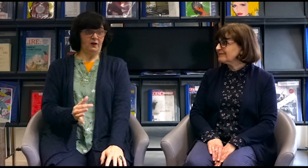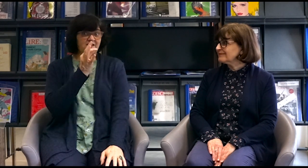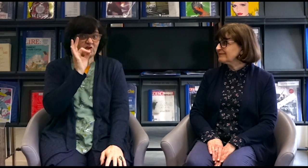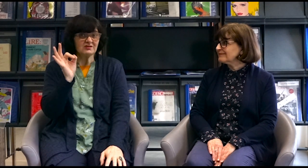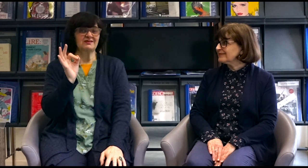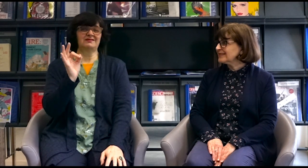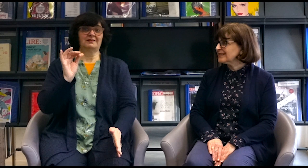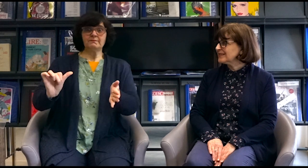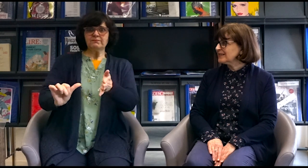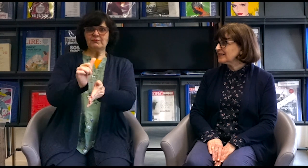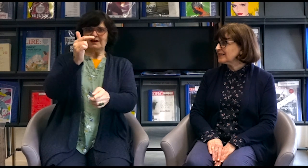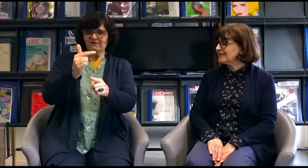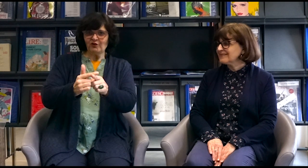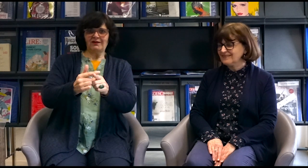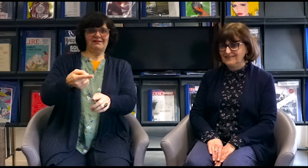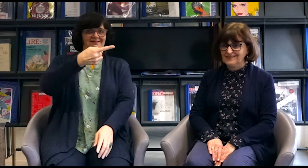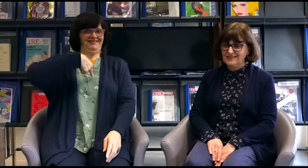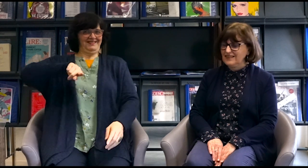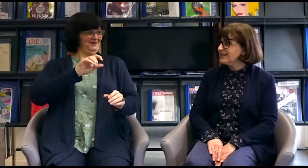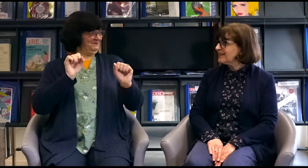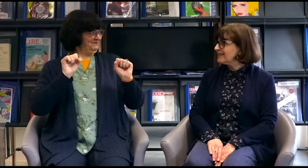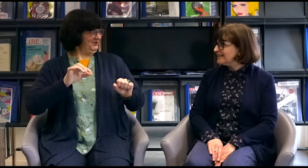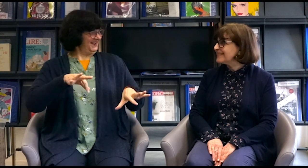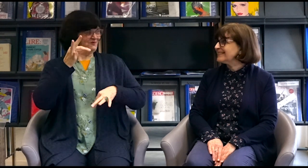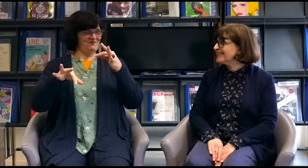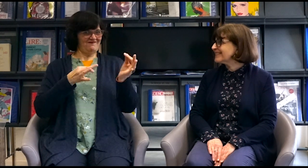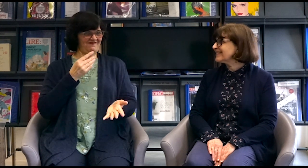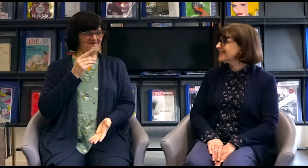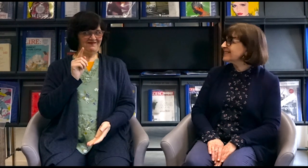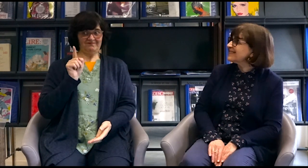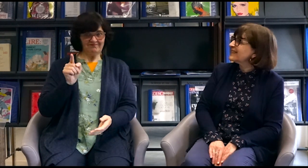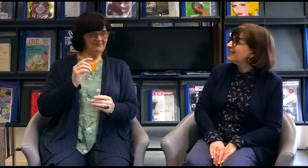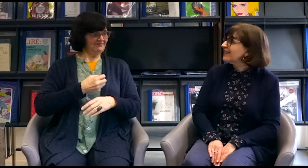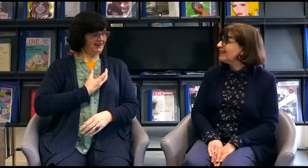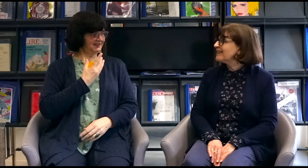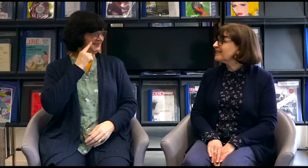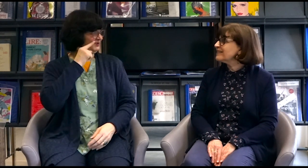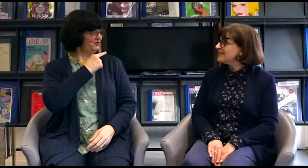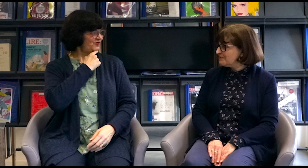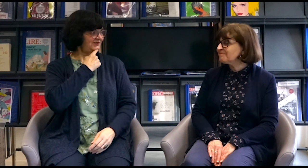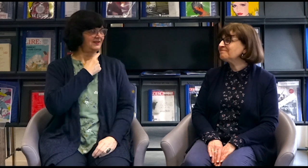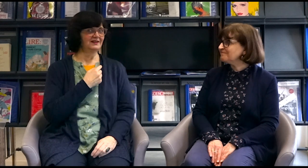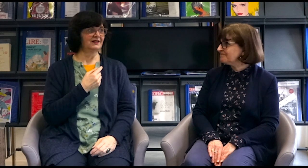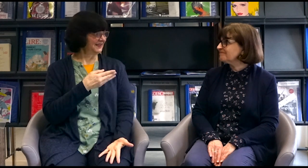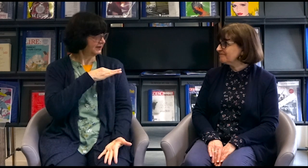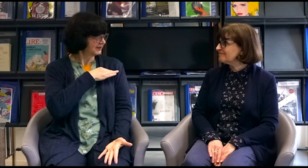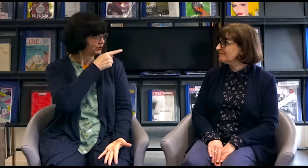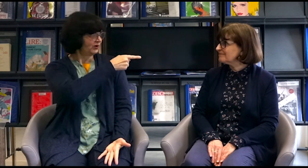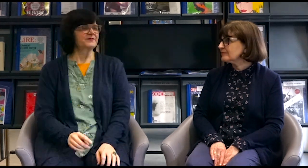Pour la 1ère fois en France, on pourra découvrir cet artiste sourd ! C’est grâce à toi !